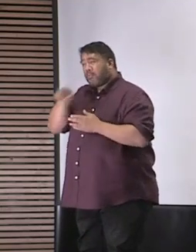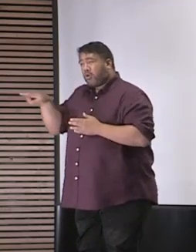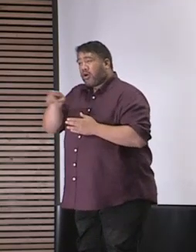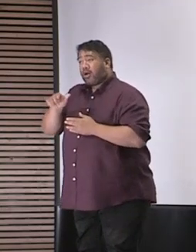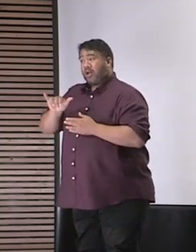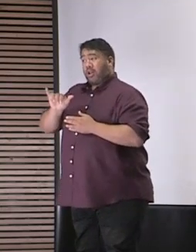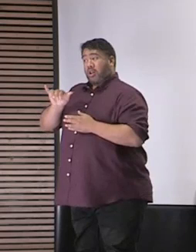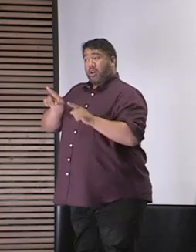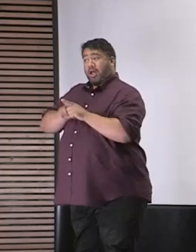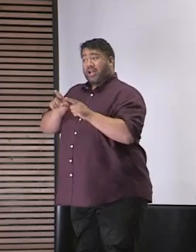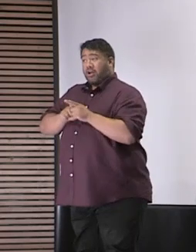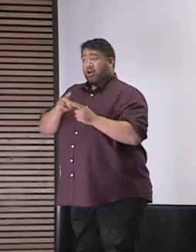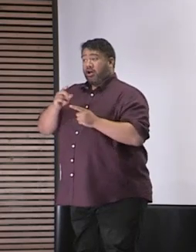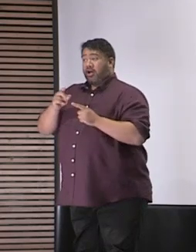información no debería cambiar